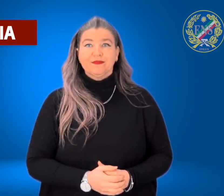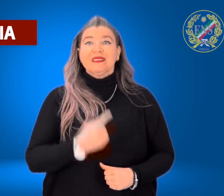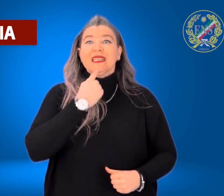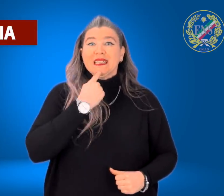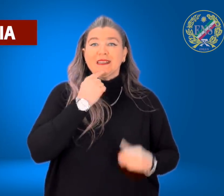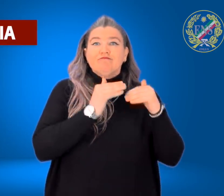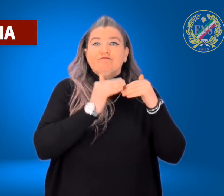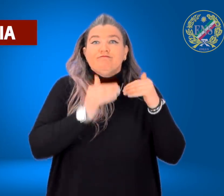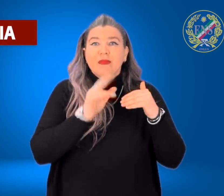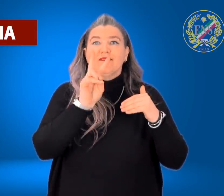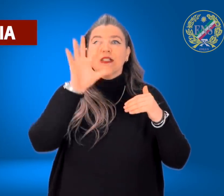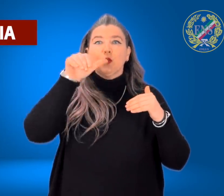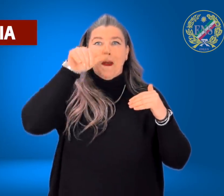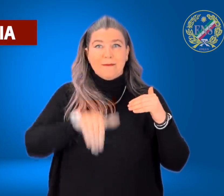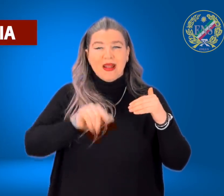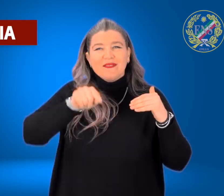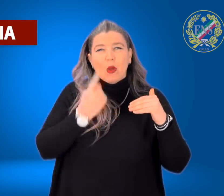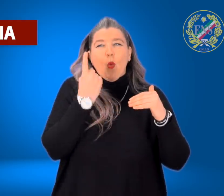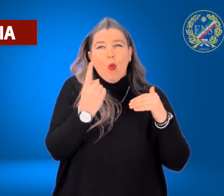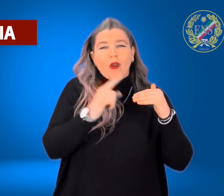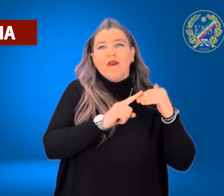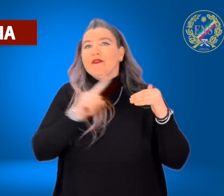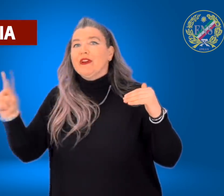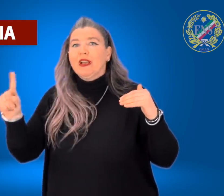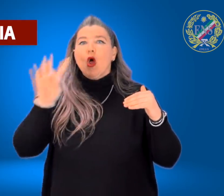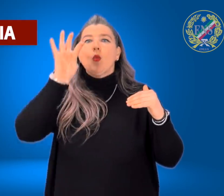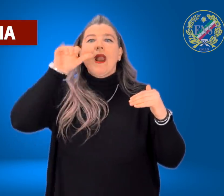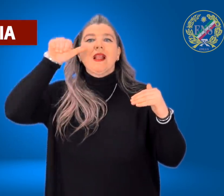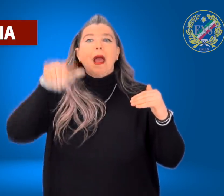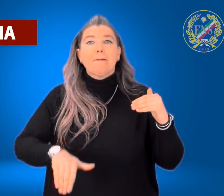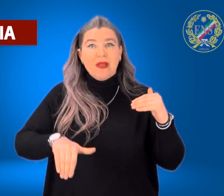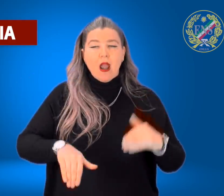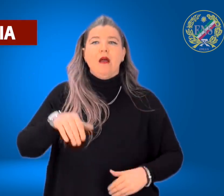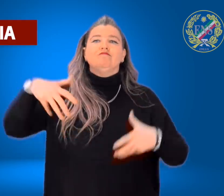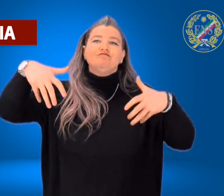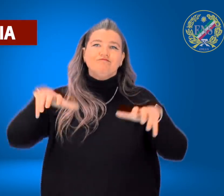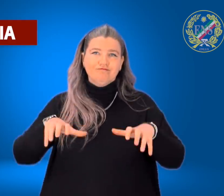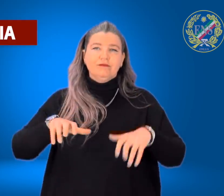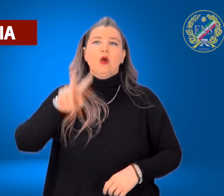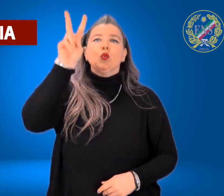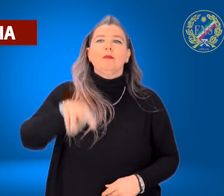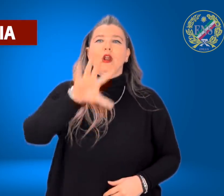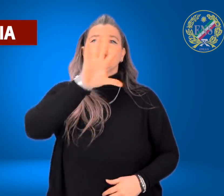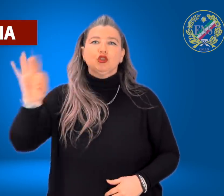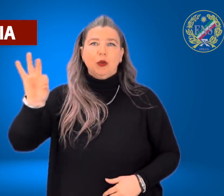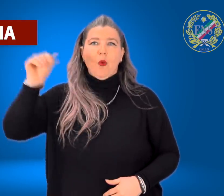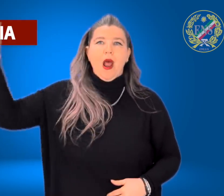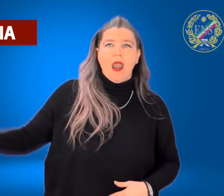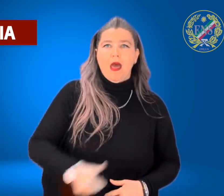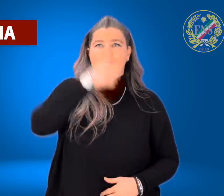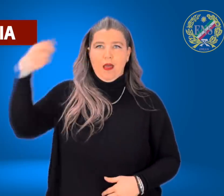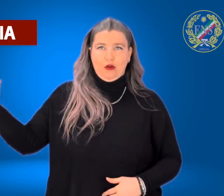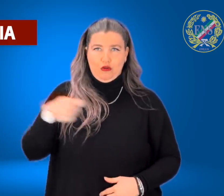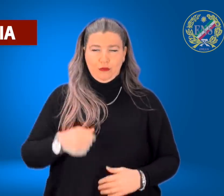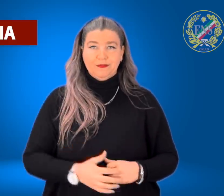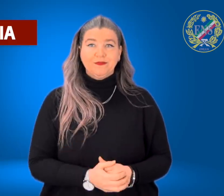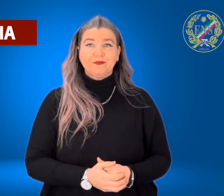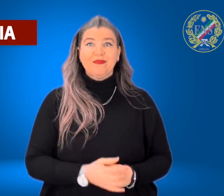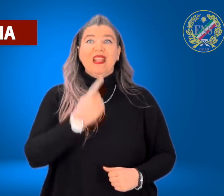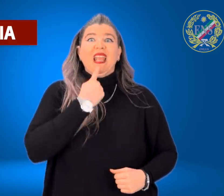2.500 euro per i nucleo familiari con modello ISEE di valore compreso da 25.001 e 40.000 euro.